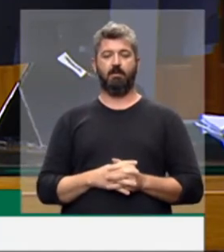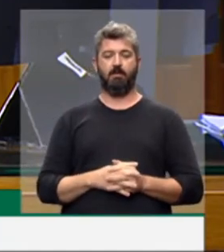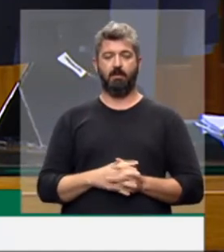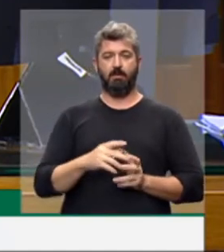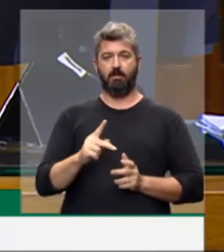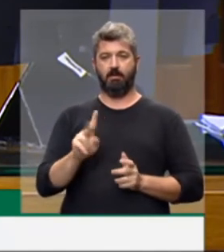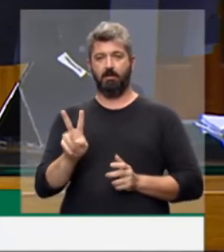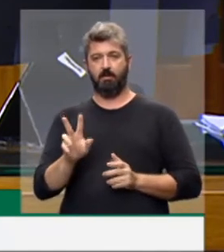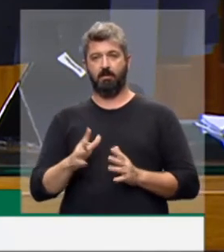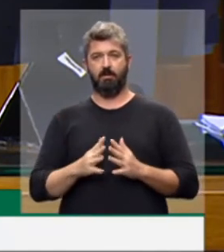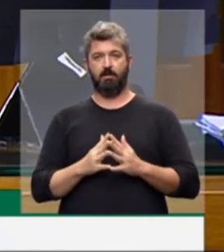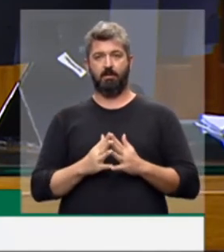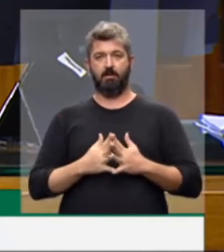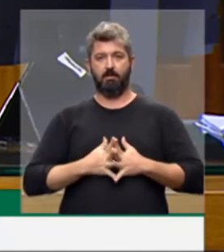[PRESIDENTE]: